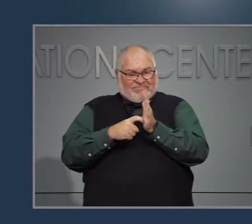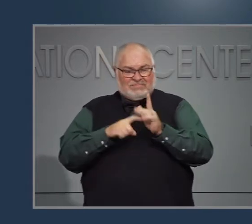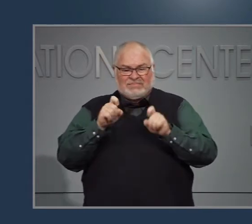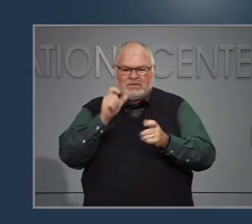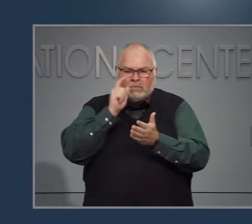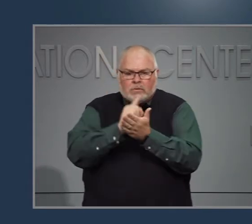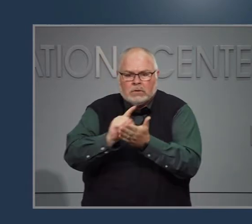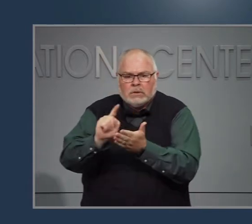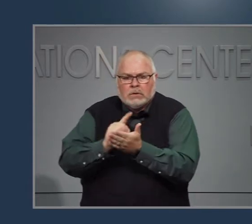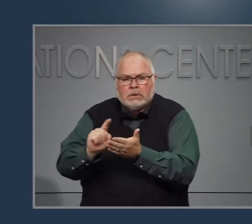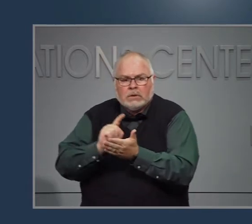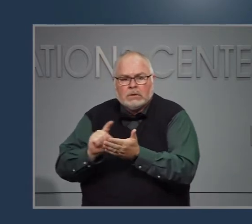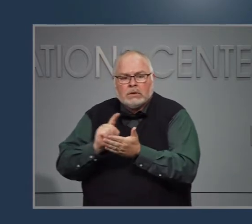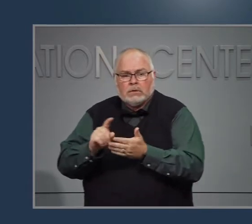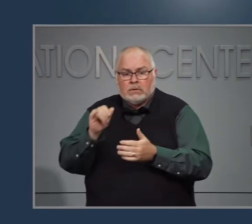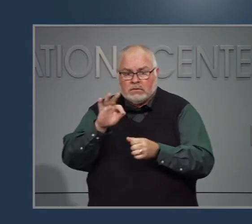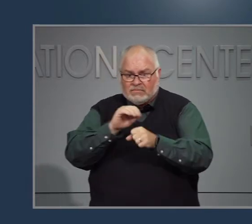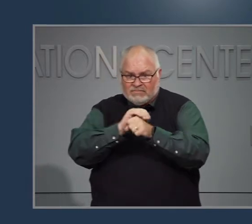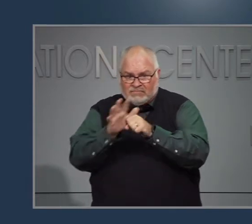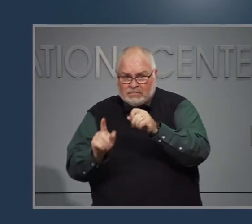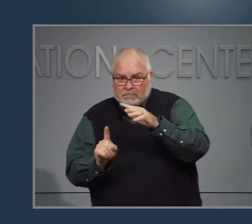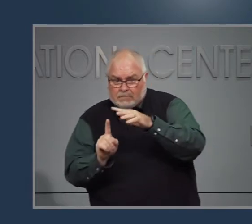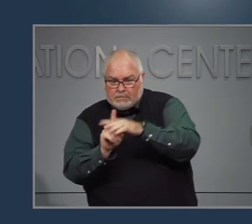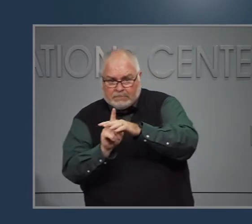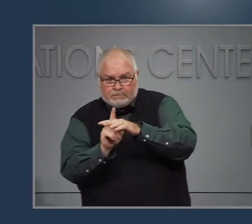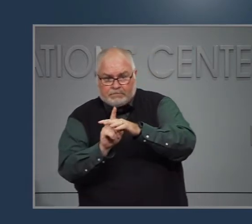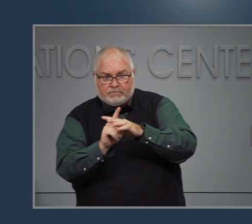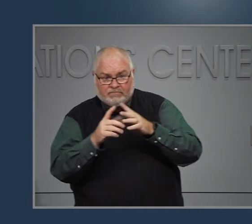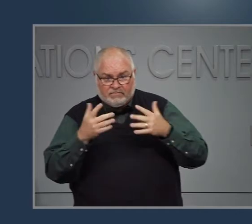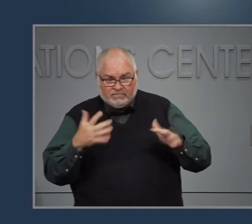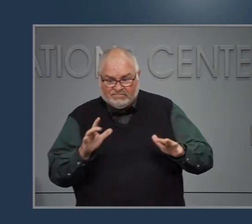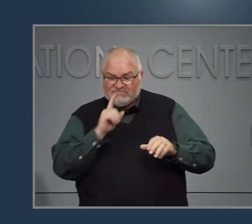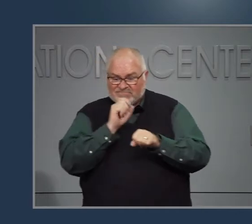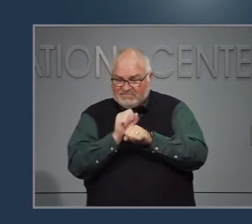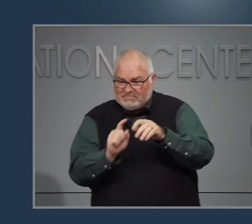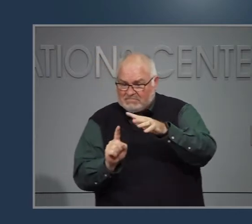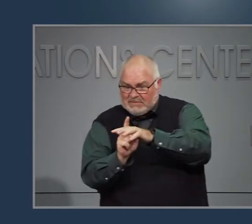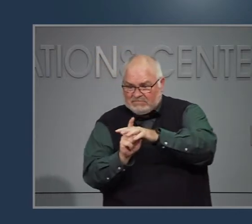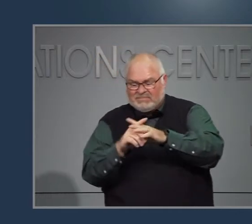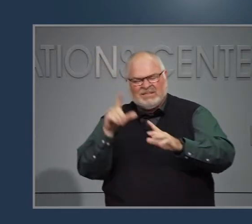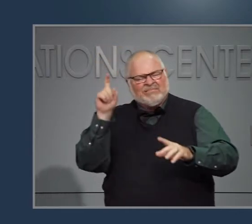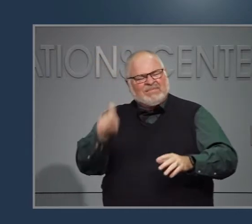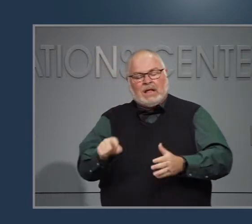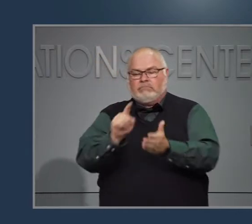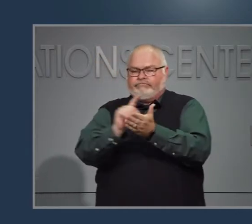pruebas Helm analmente si es que se ha detectado un caso de covid diecinueve.